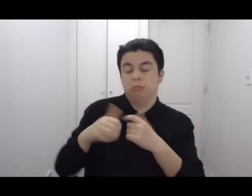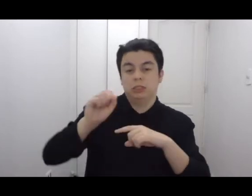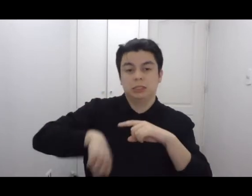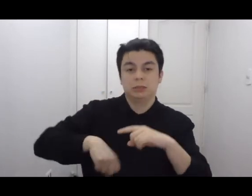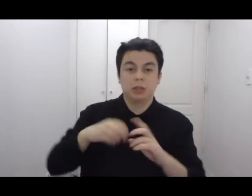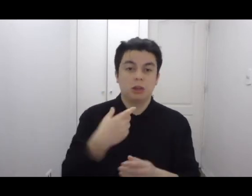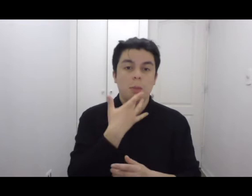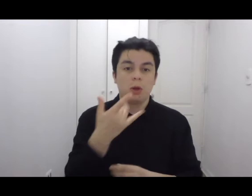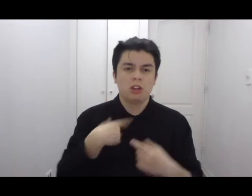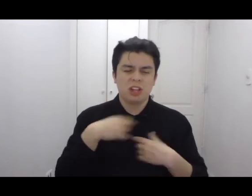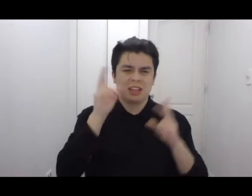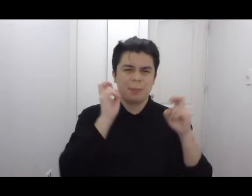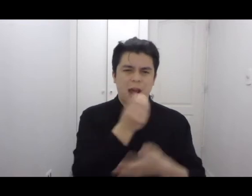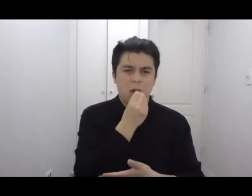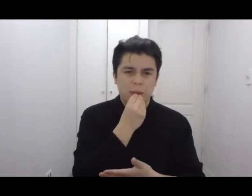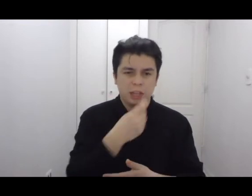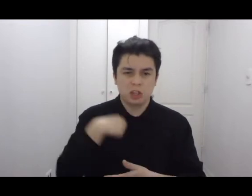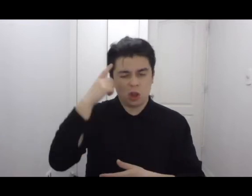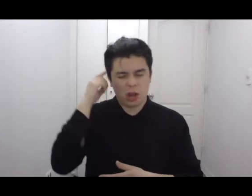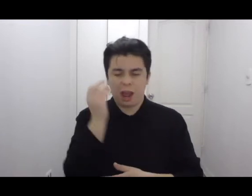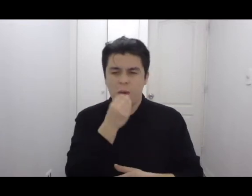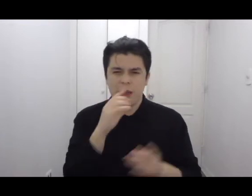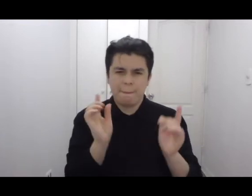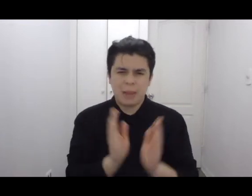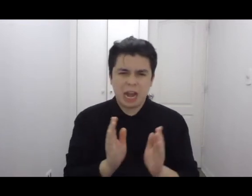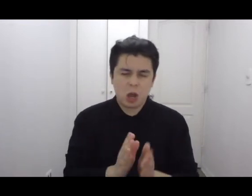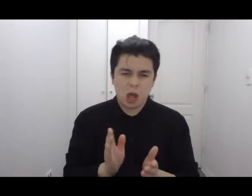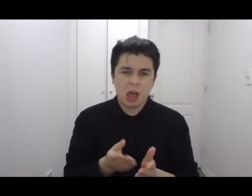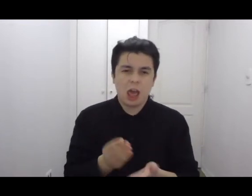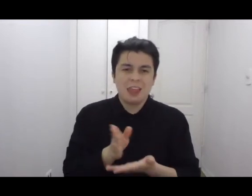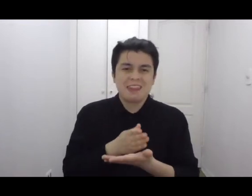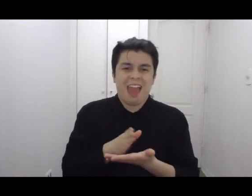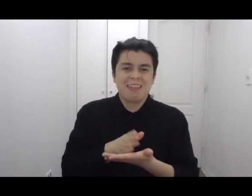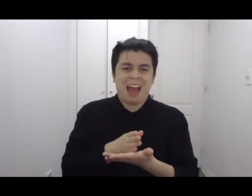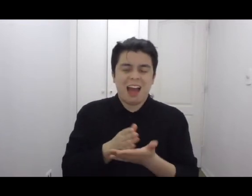me molestó para nada de partida la comida que uno dice hay que comer como menos, dietas,